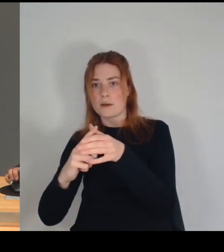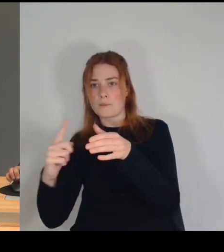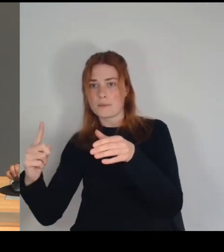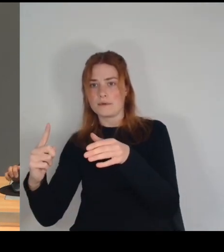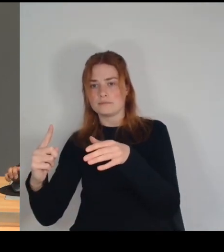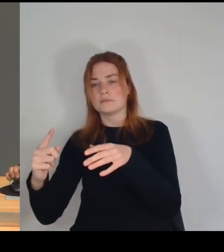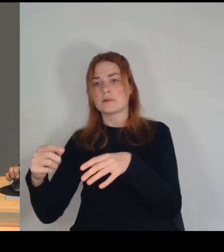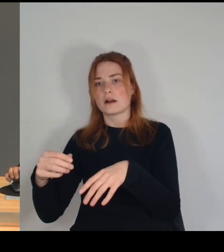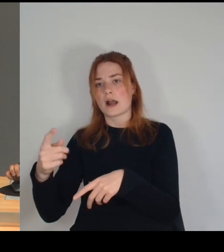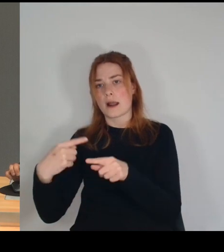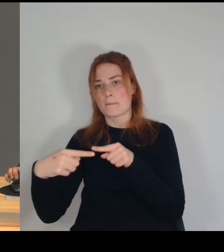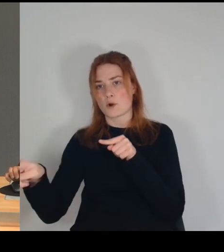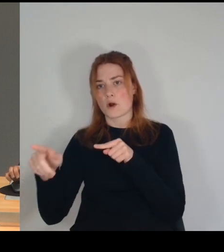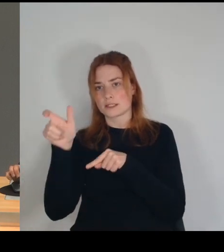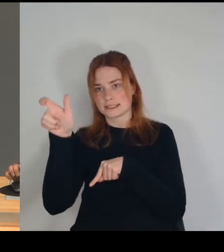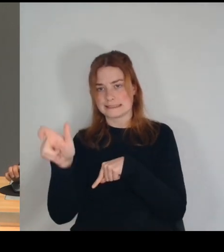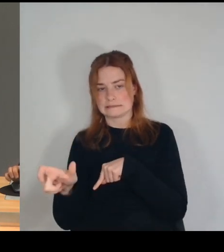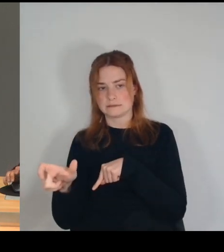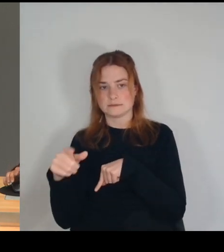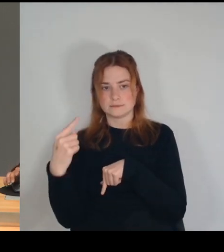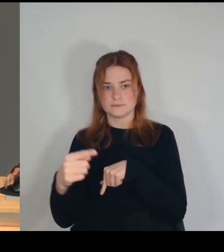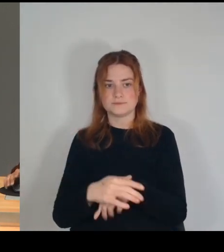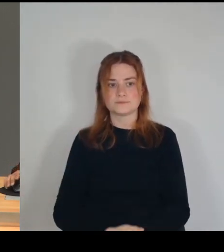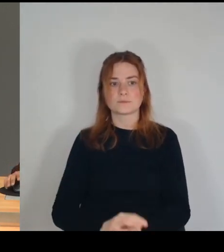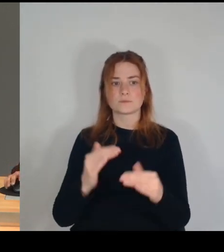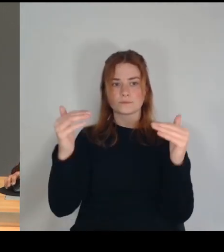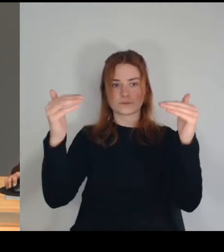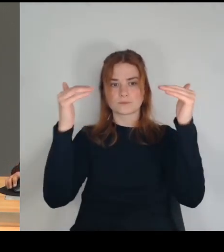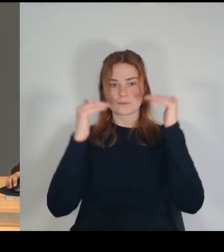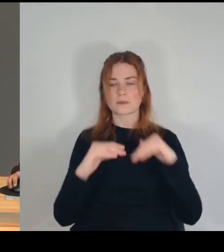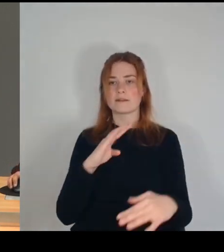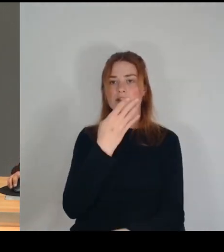Das ist die Priorität der AfD Fraktion Mit dem Tagesordnungspunkt 50